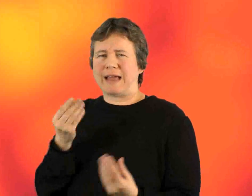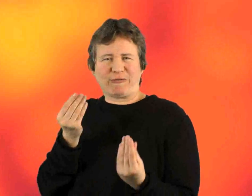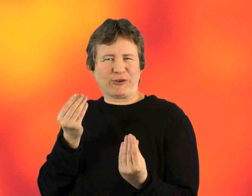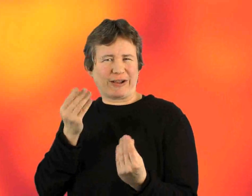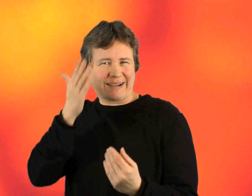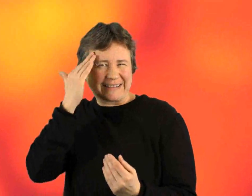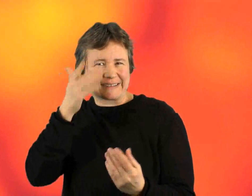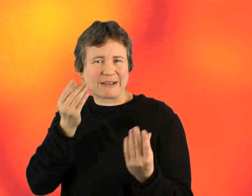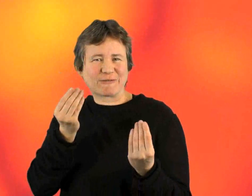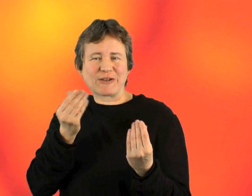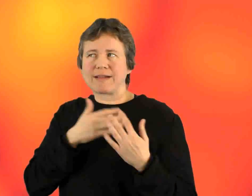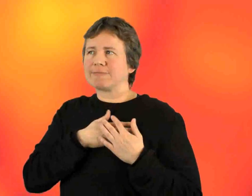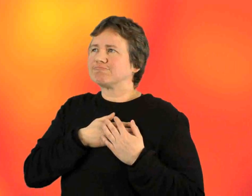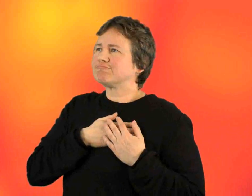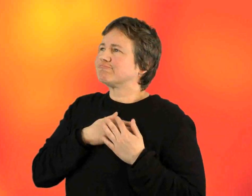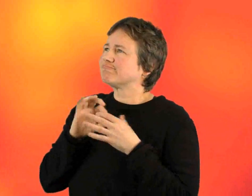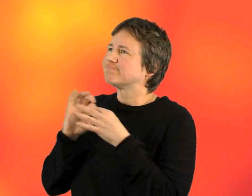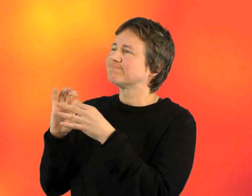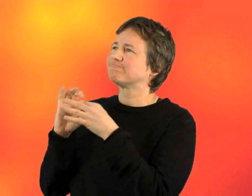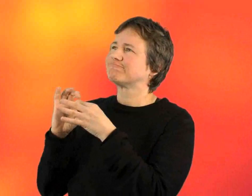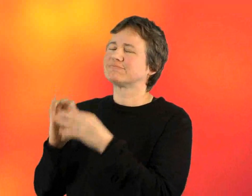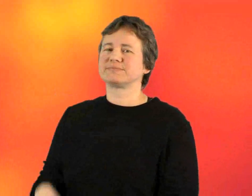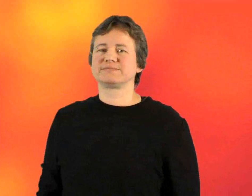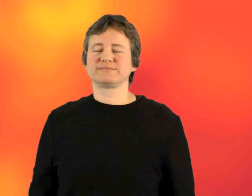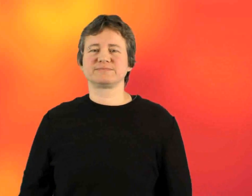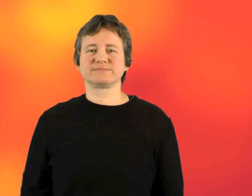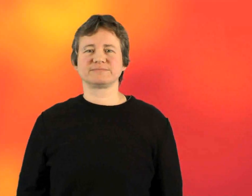Kennst du auch das Gefühl? Das verbindet mein Herz stark mit Gott